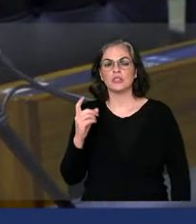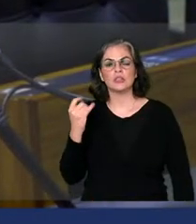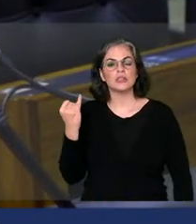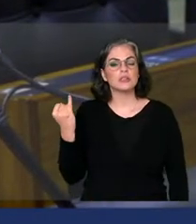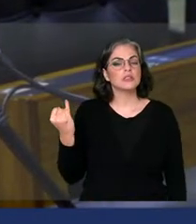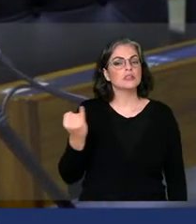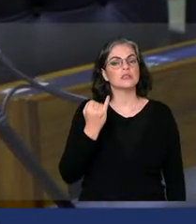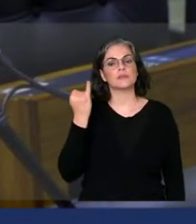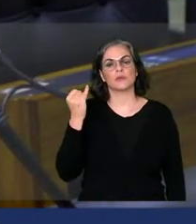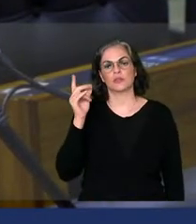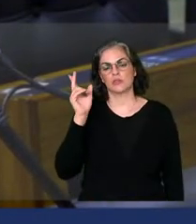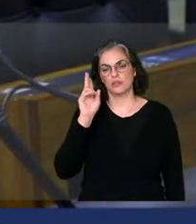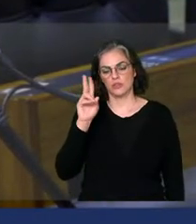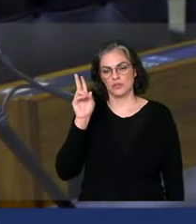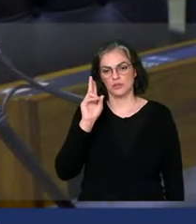É UM DIA IMPORTANTE, É UM DIA HISTÓRICO, PORQUE ESTAMOS